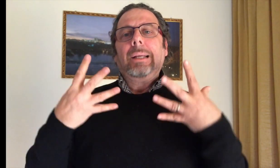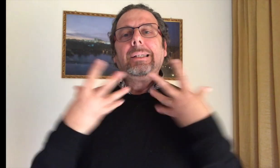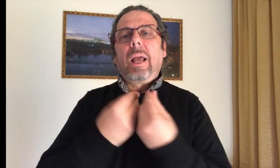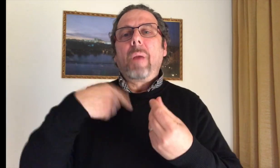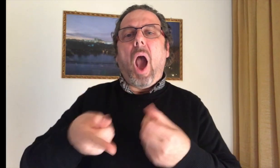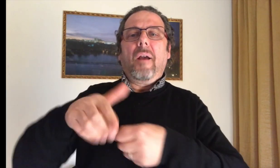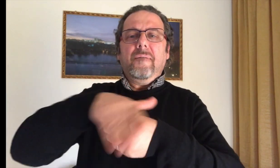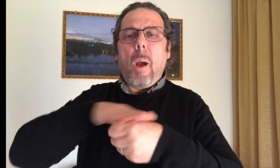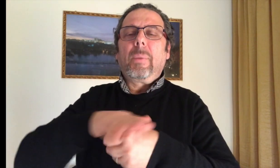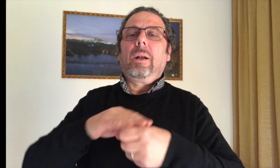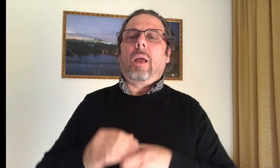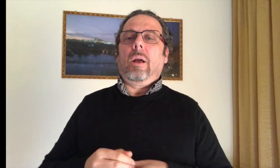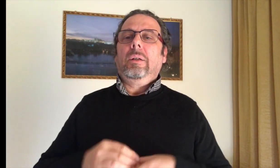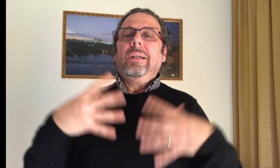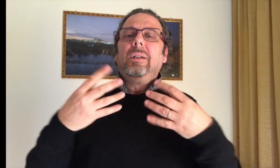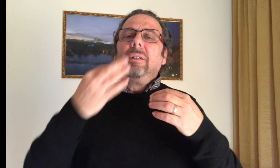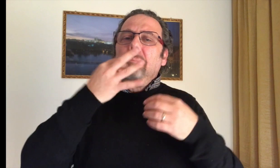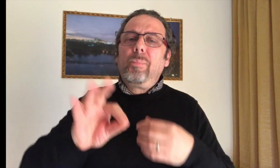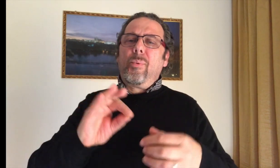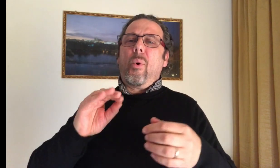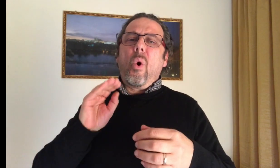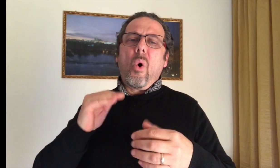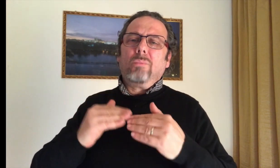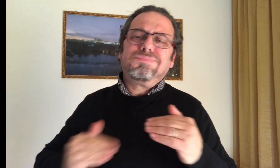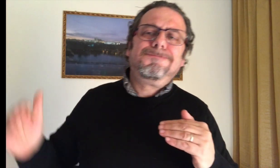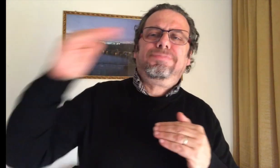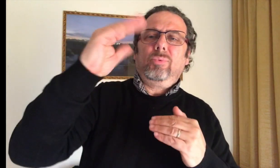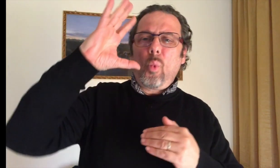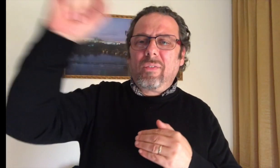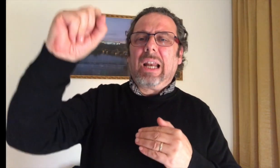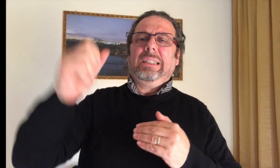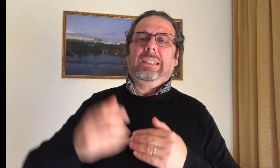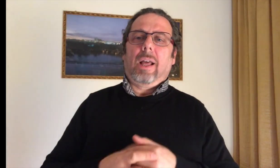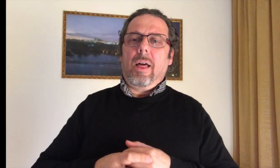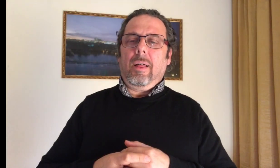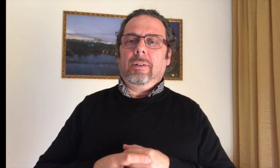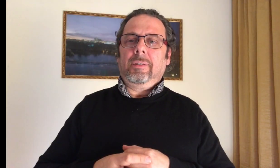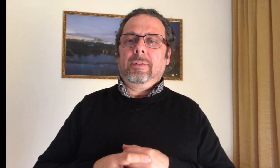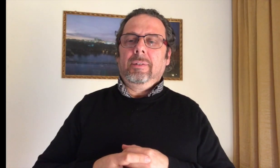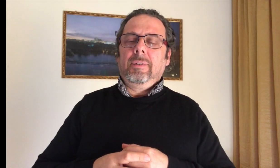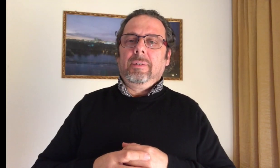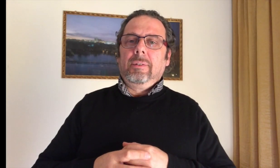SENZA PENSIERI ED IN SALUTE! Insieme anche in rapporto con la famiglia, affrontare e arrivare fin’